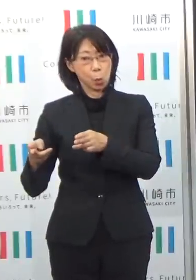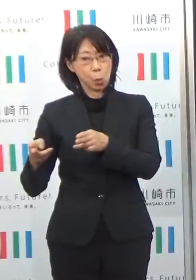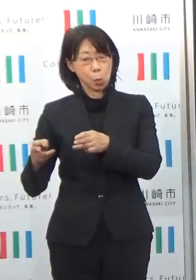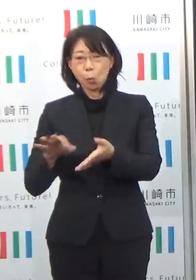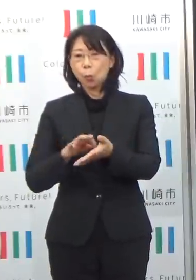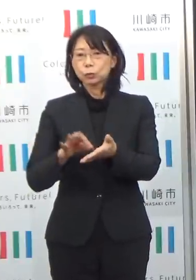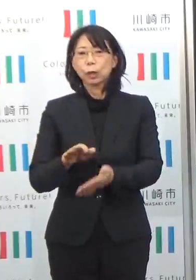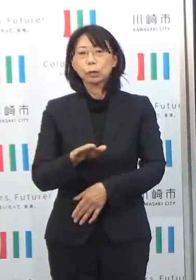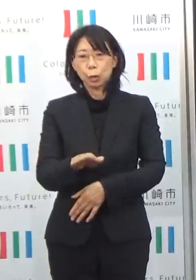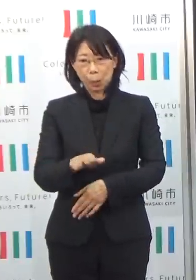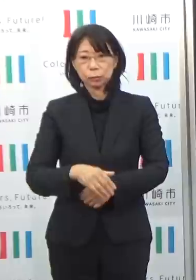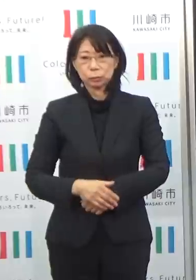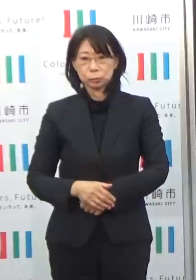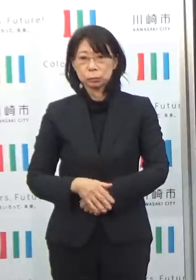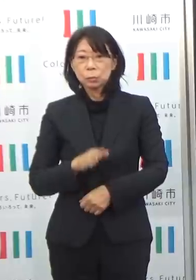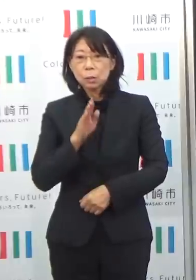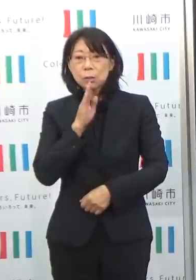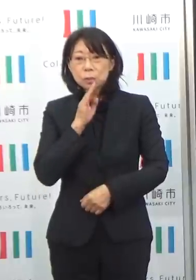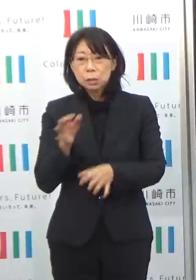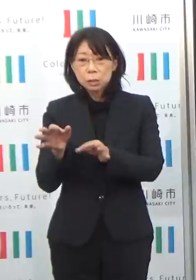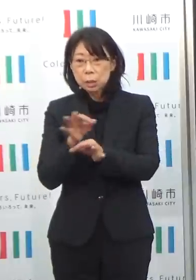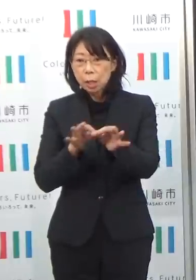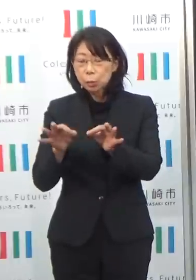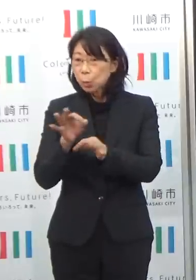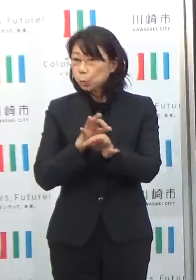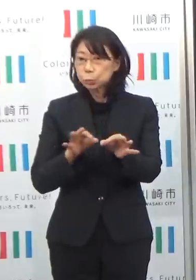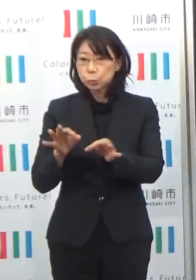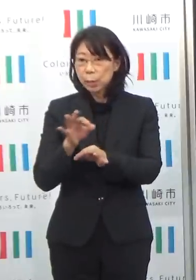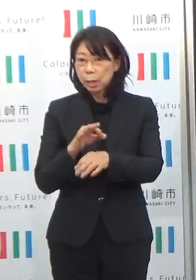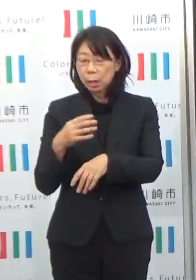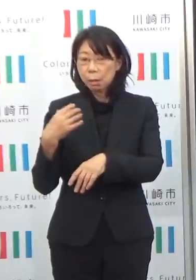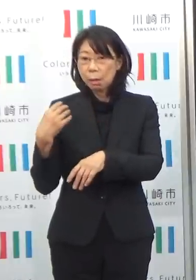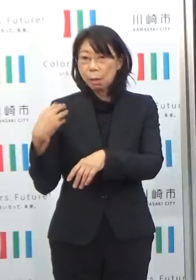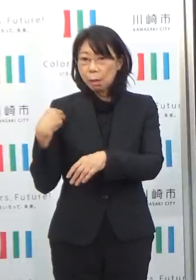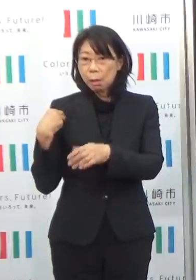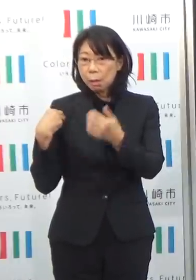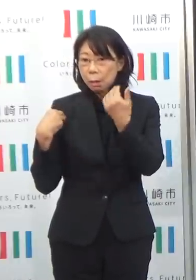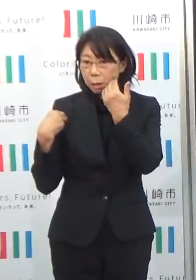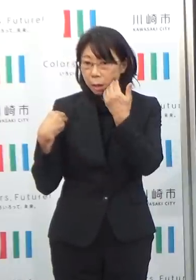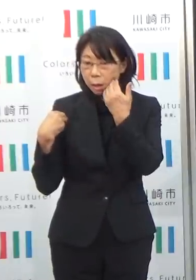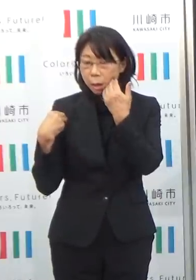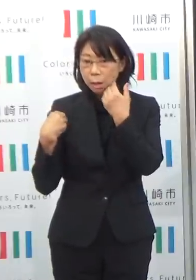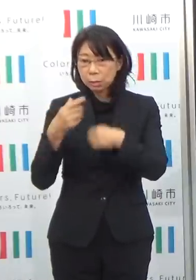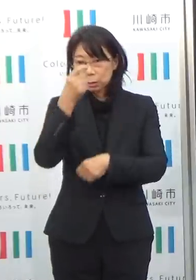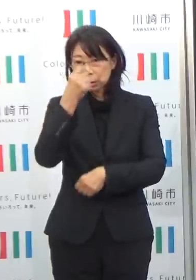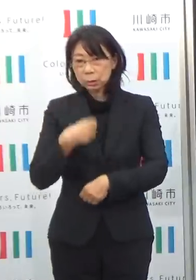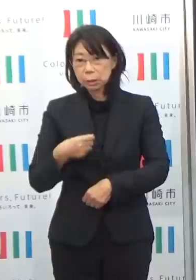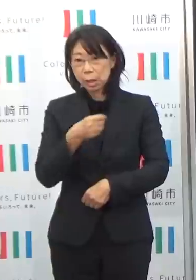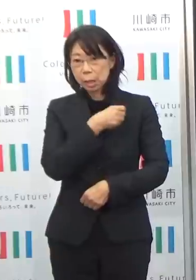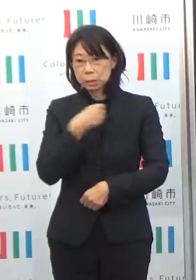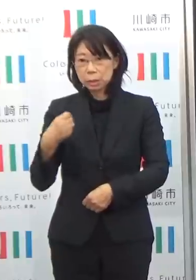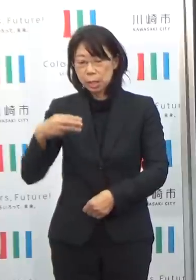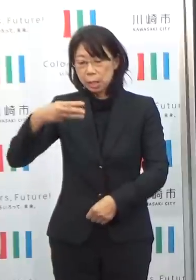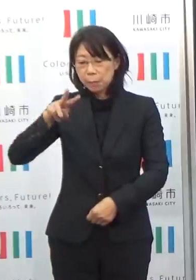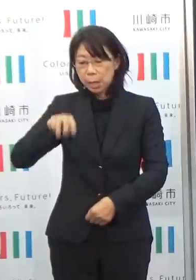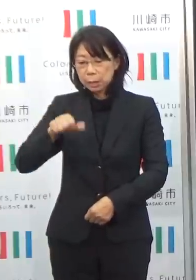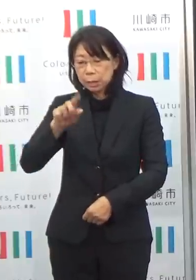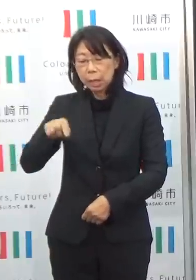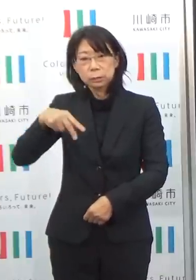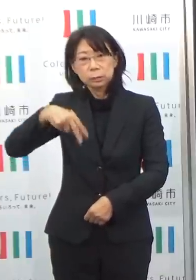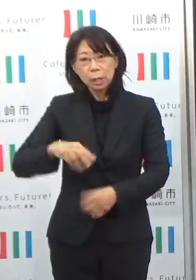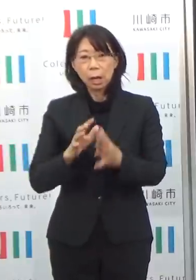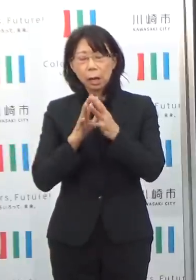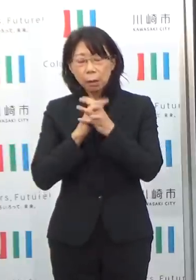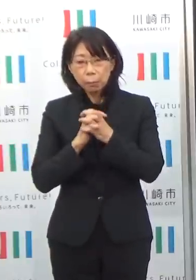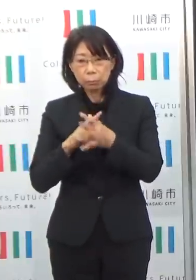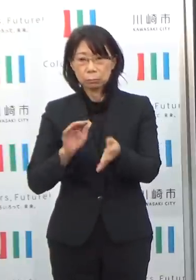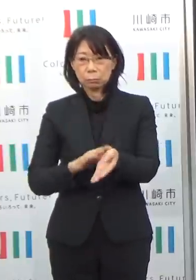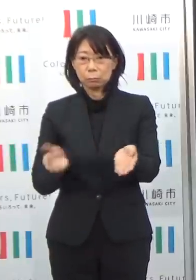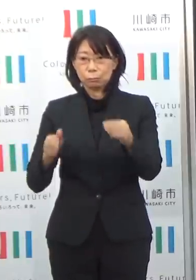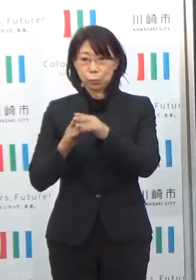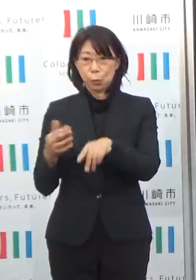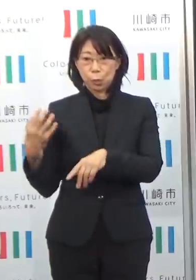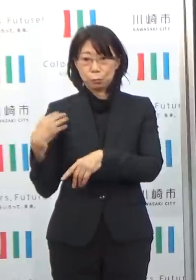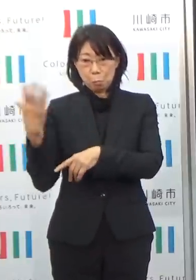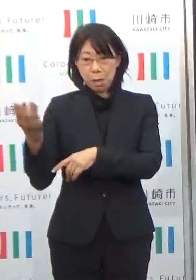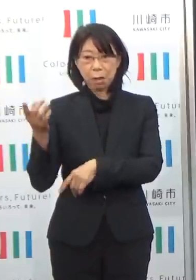実際の運営は聖マリアンナ医科大学病院にお願いしているという非常に特殊な病院になっています